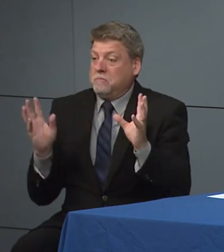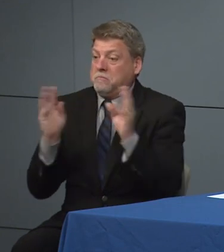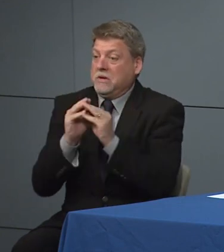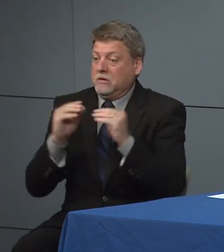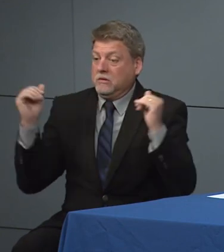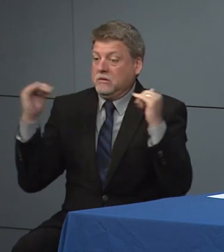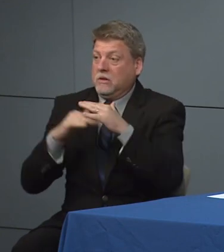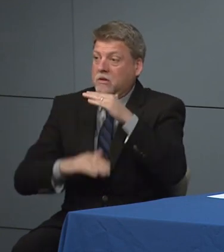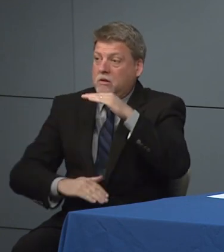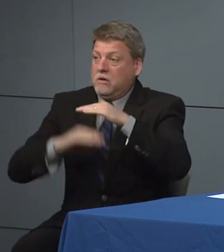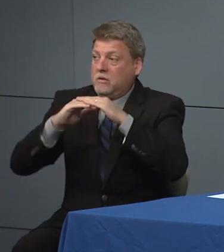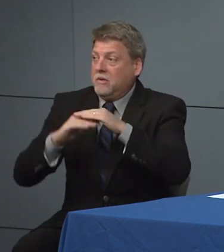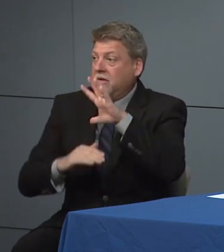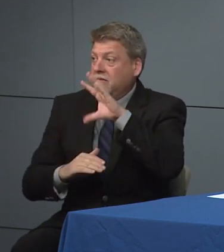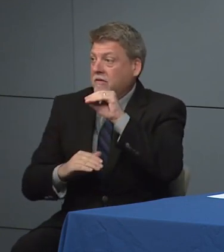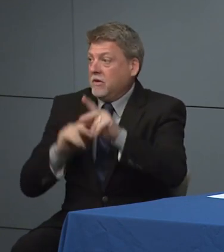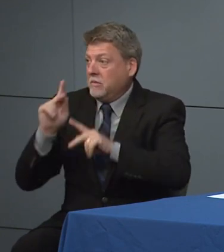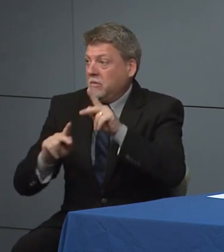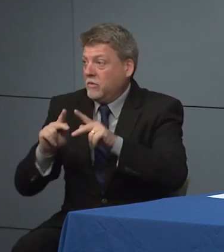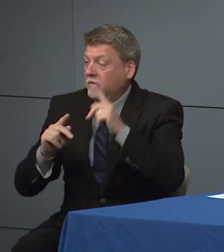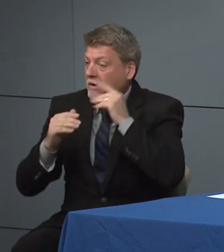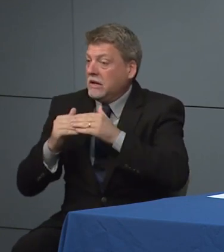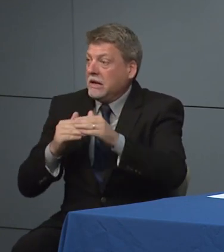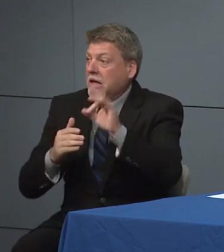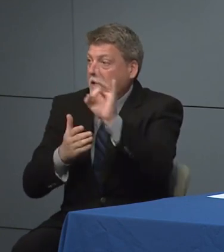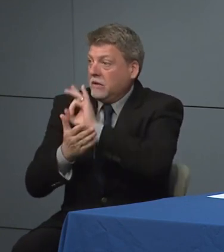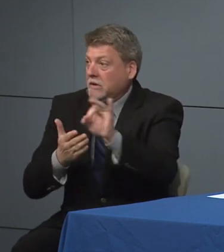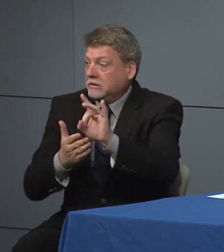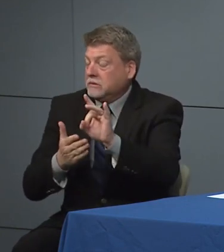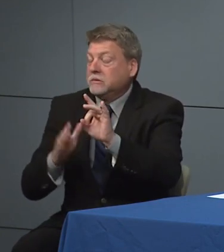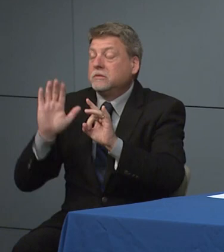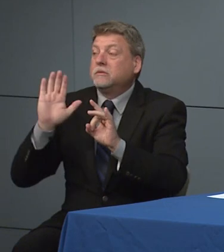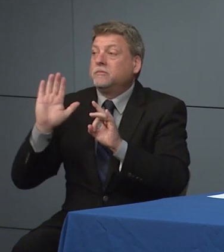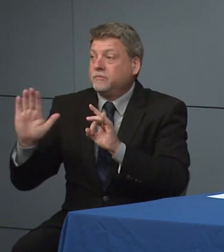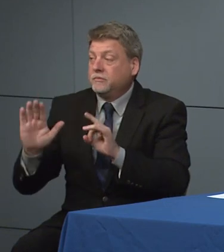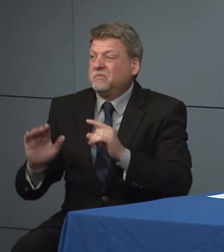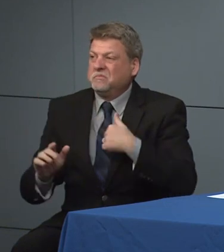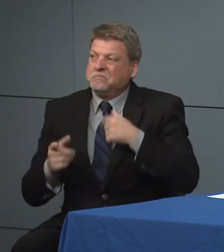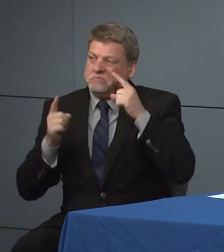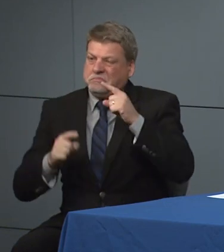siguientes ocho semanas por ahora la orden ejecutiva.